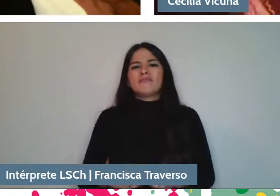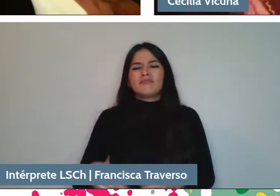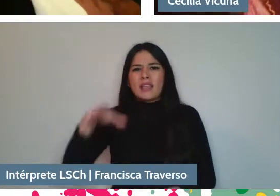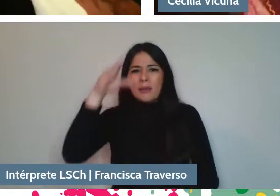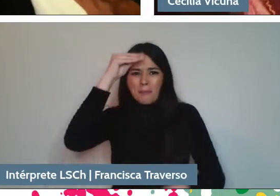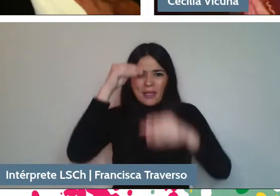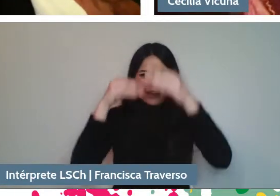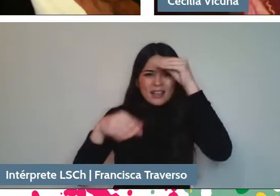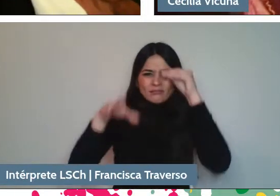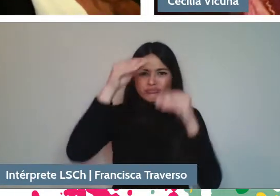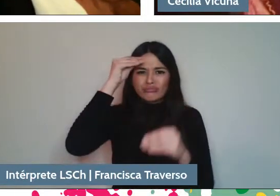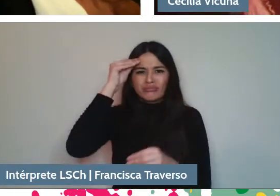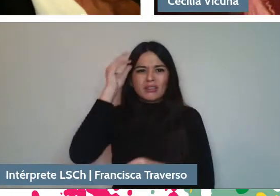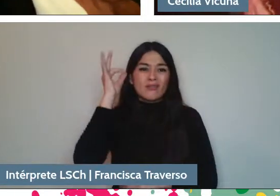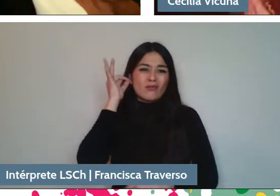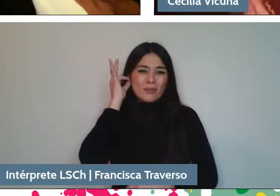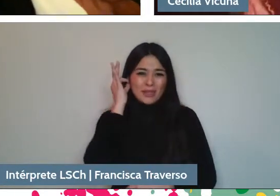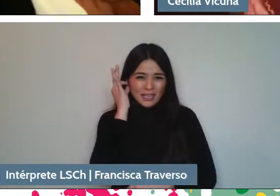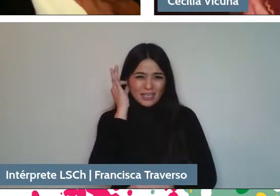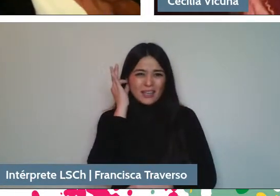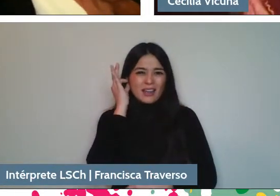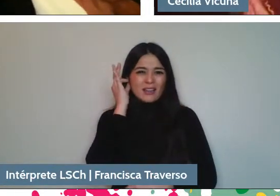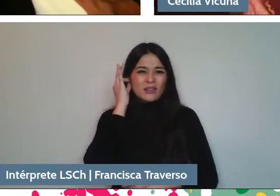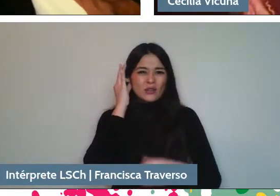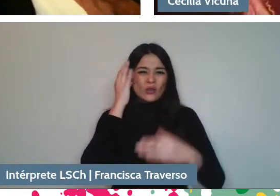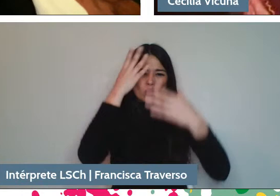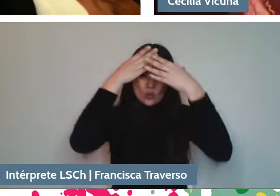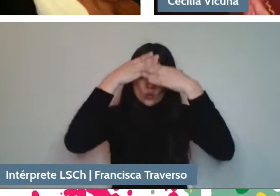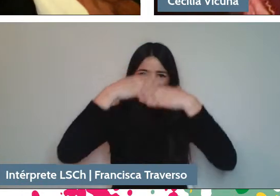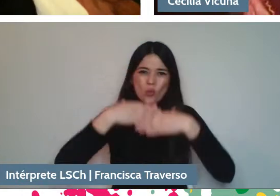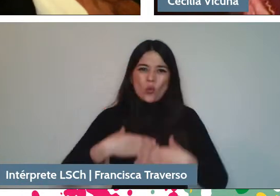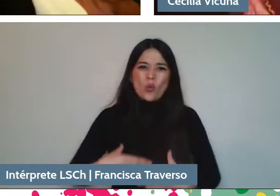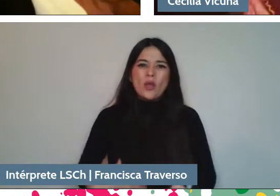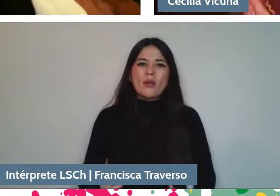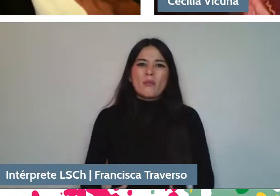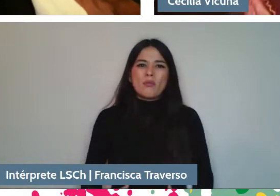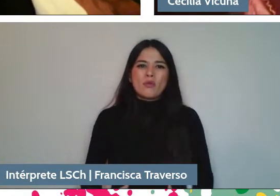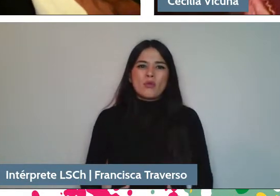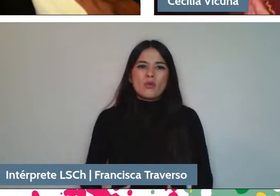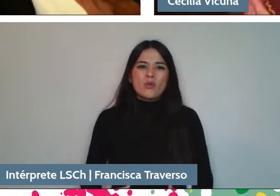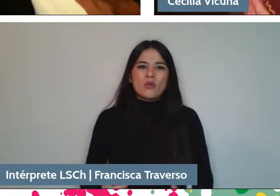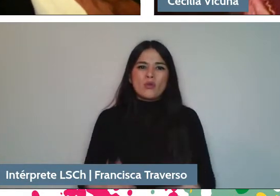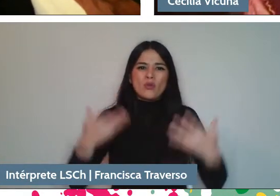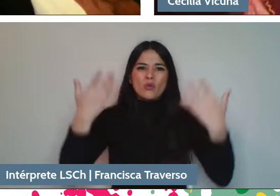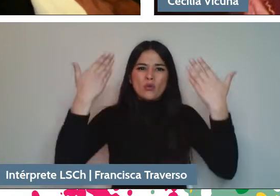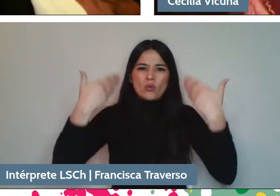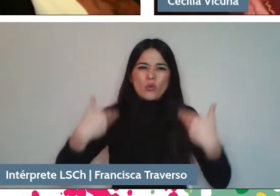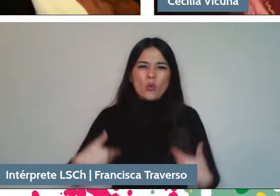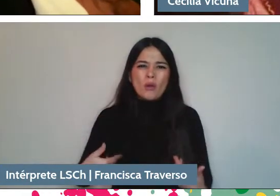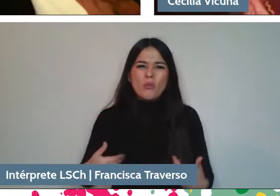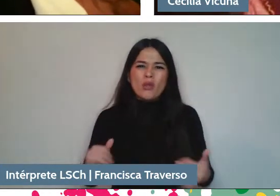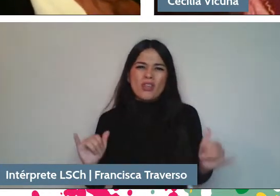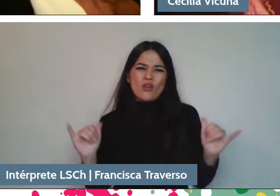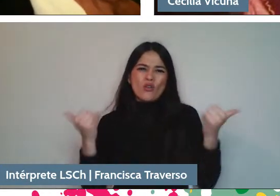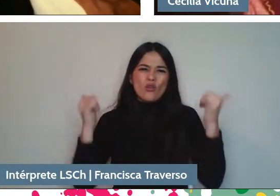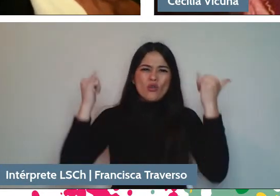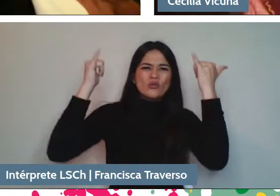que tiene que ver con un cuerpo, gozo. Un cuerpo de gozo y que también está en la poesía indígena,